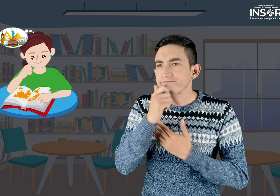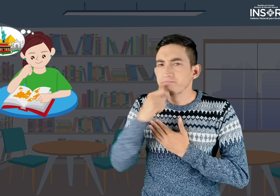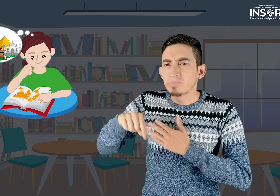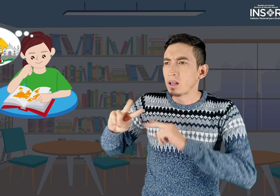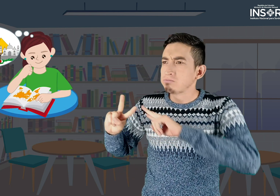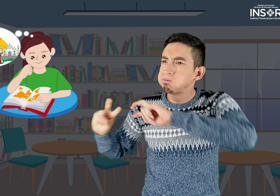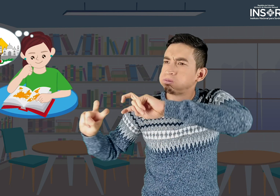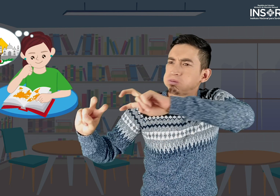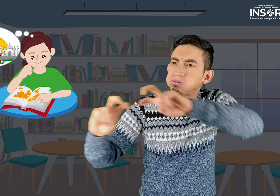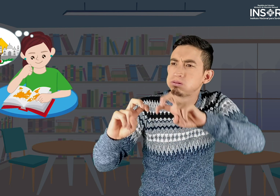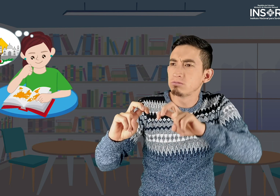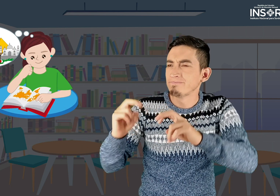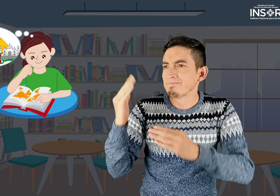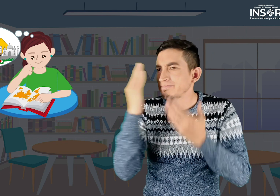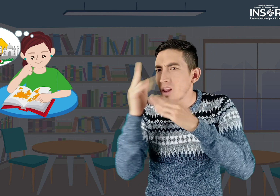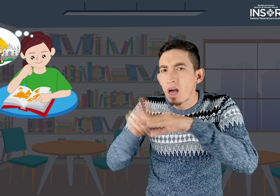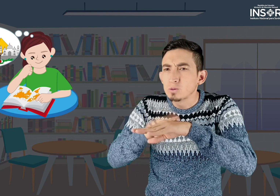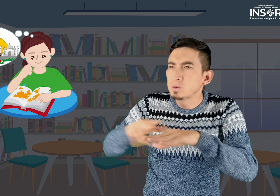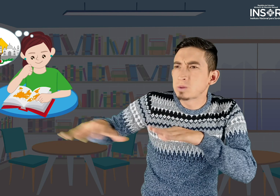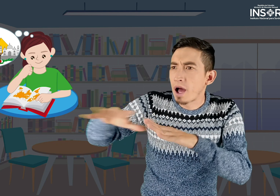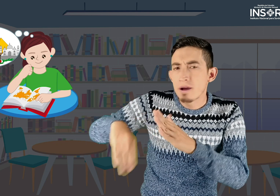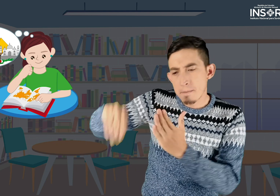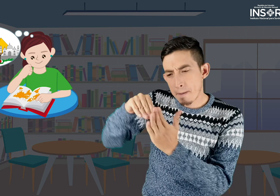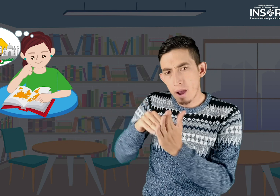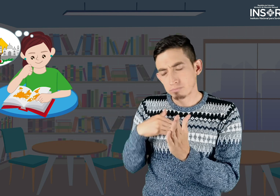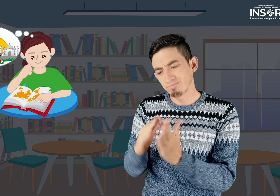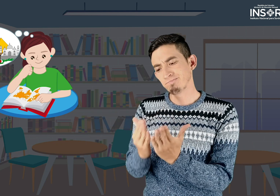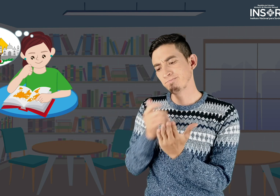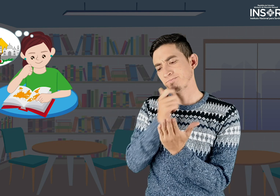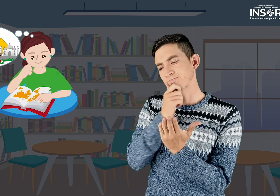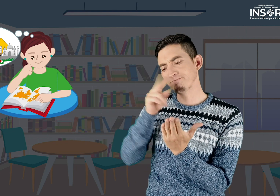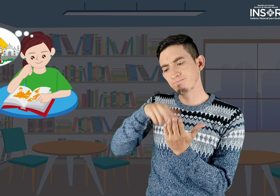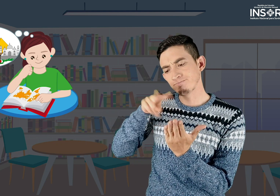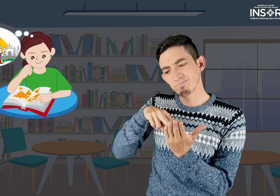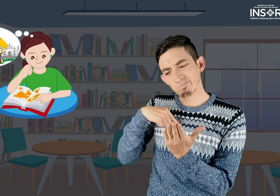los cuales presentan las investigaciones, son importantes porque enseñan sobre la naturaleza,